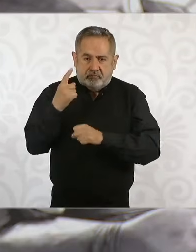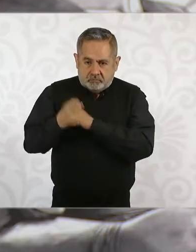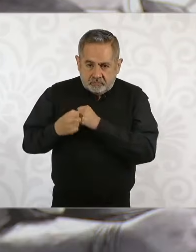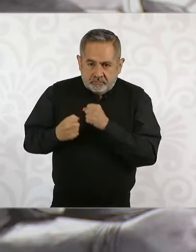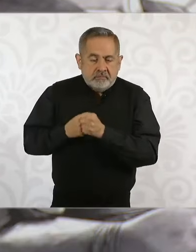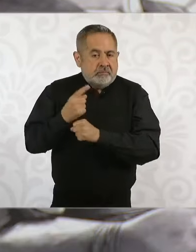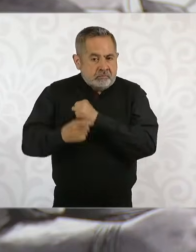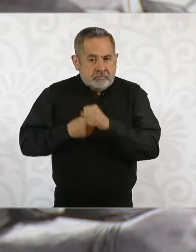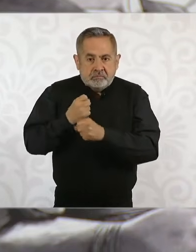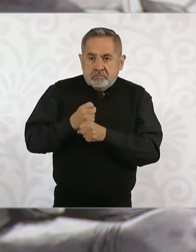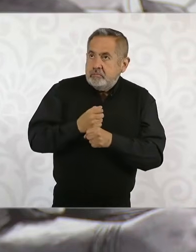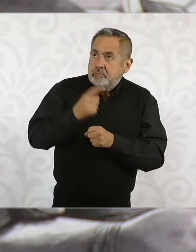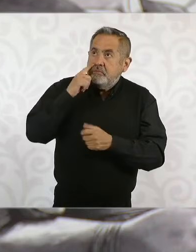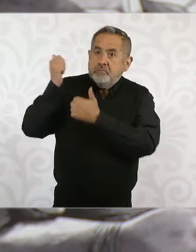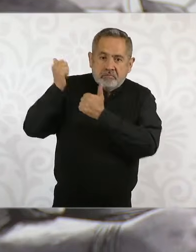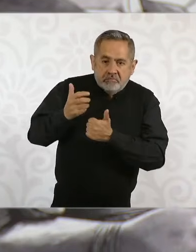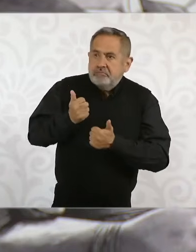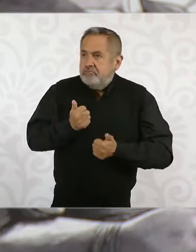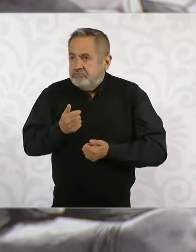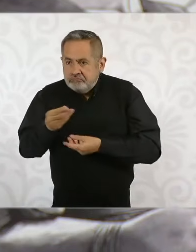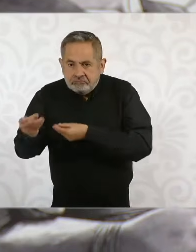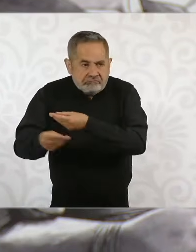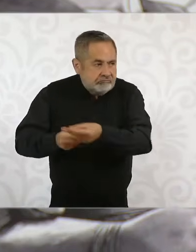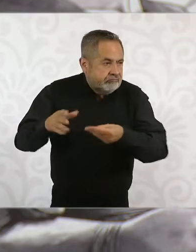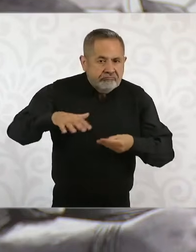además por supuesto de abastecer adecuadamente al mercado local.